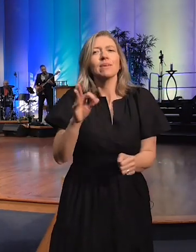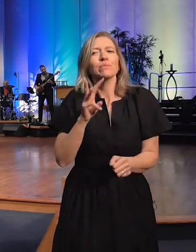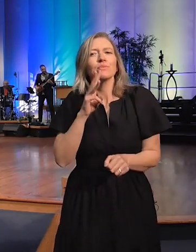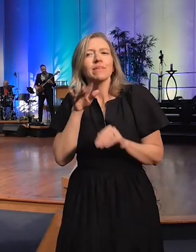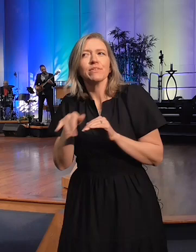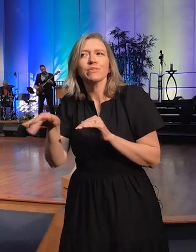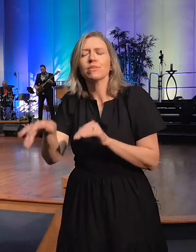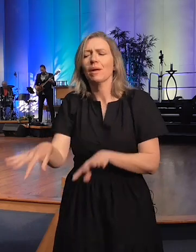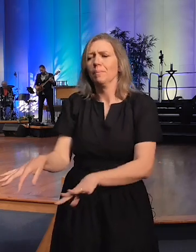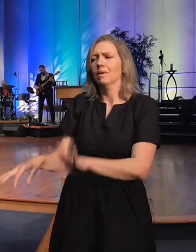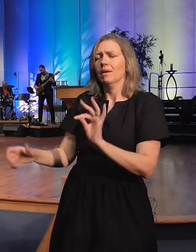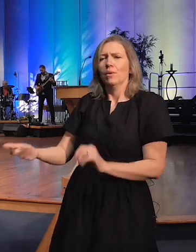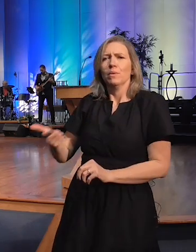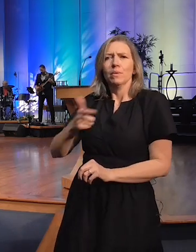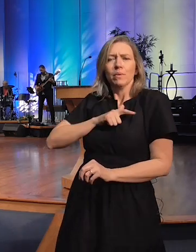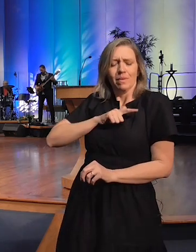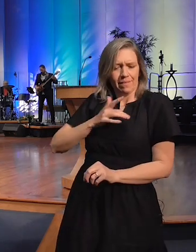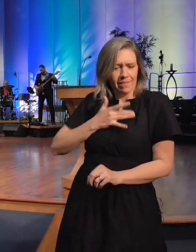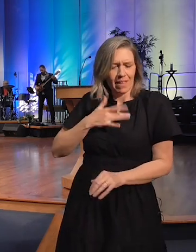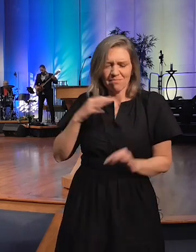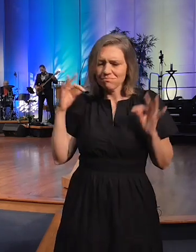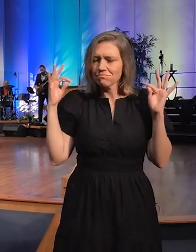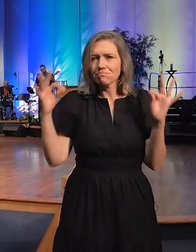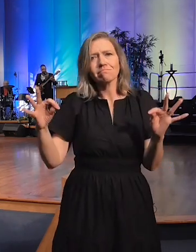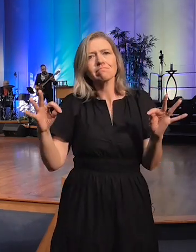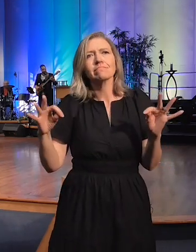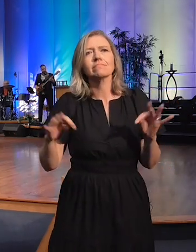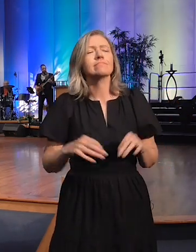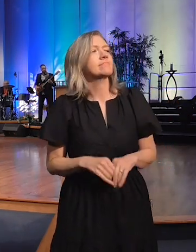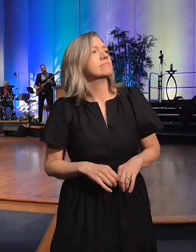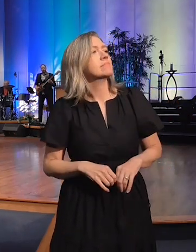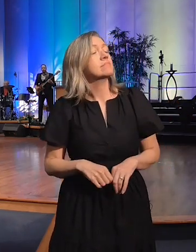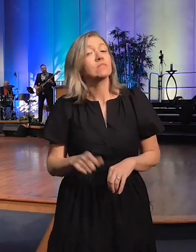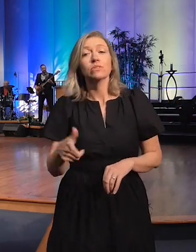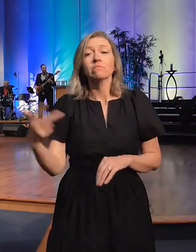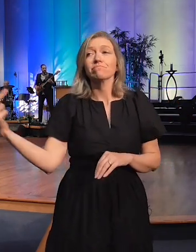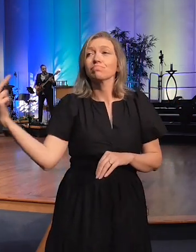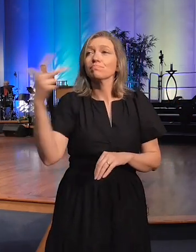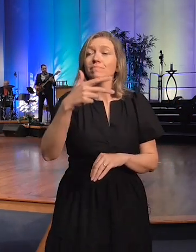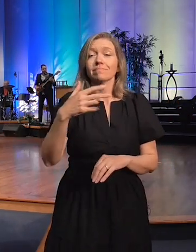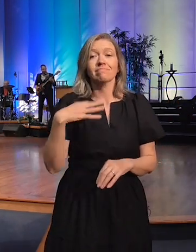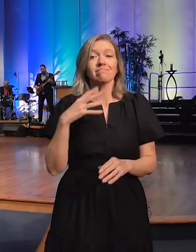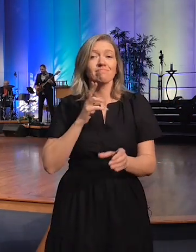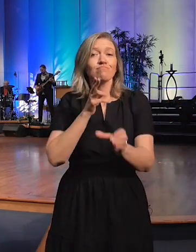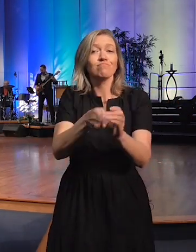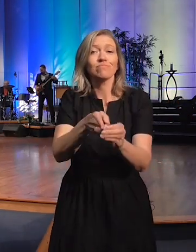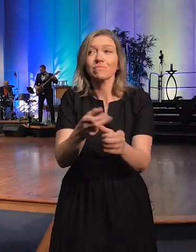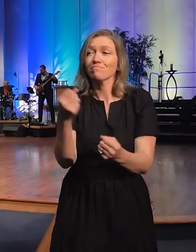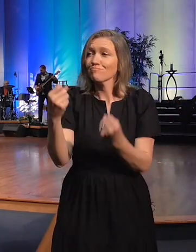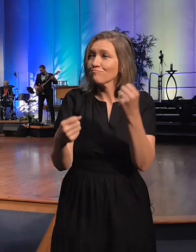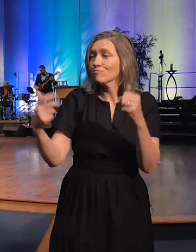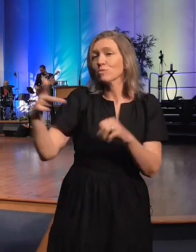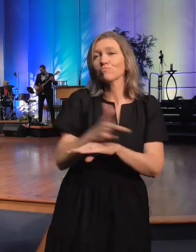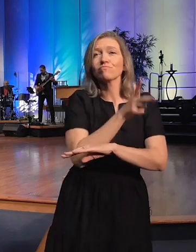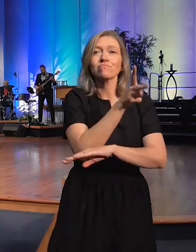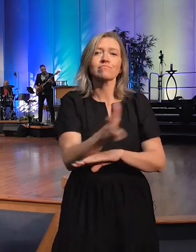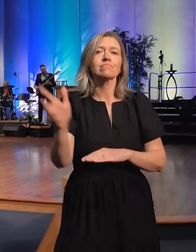bien VI sintiéndome bien así que recógeme en tu camioneta pintamos esta ciudad con un poco de amor